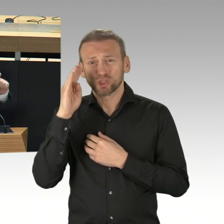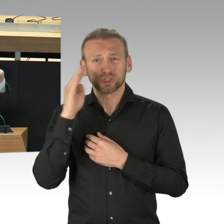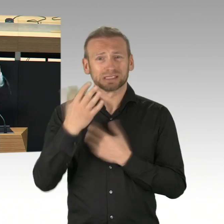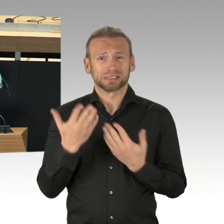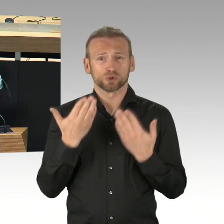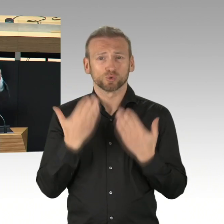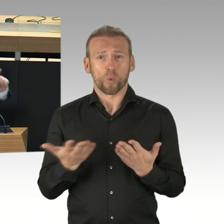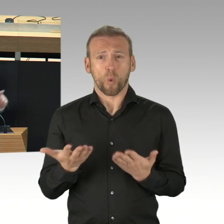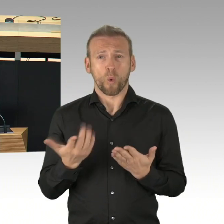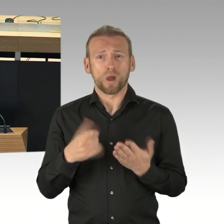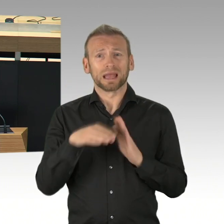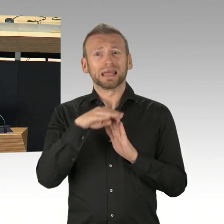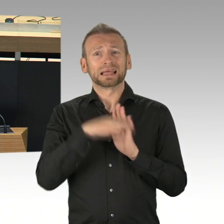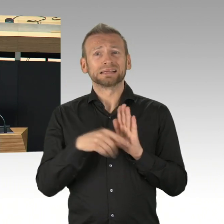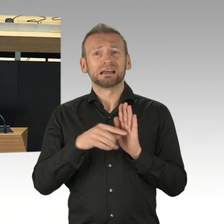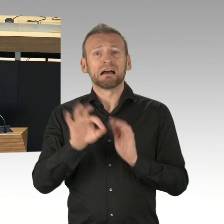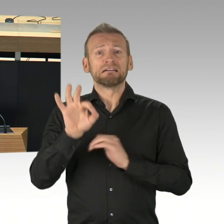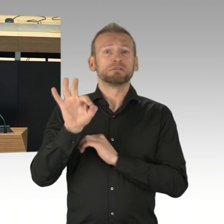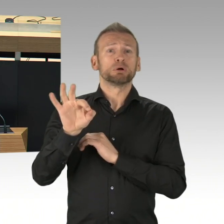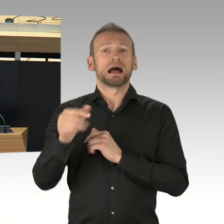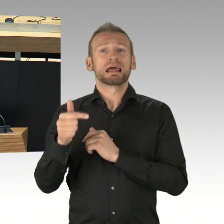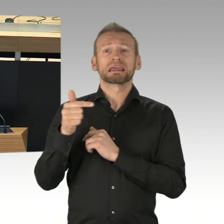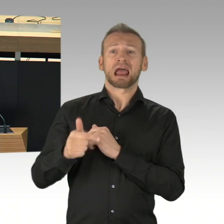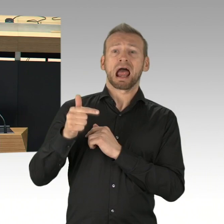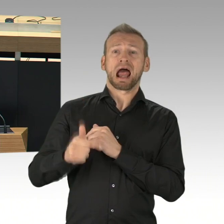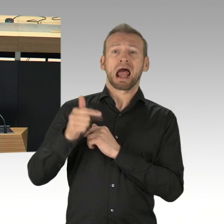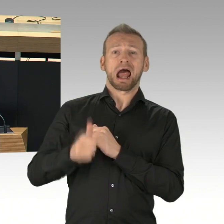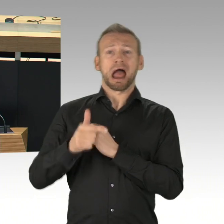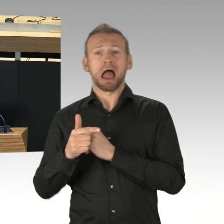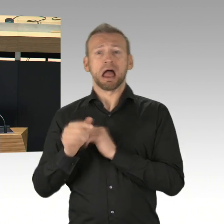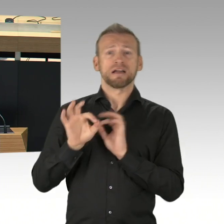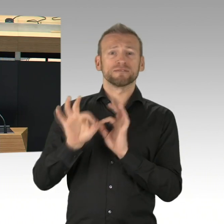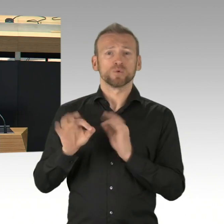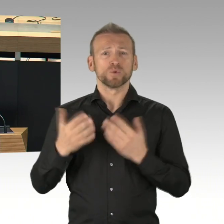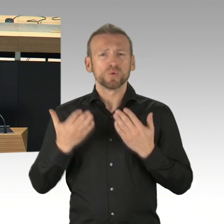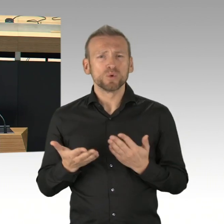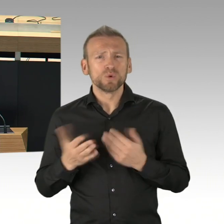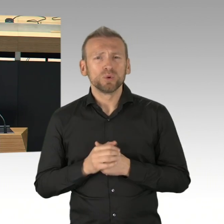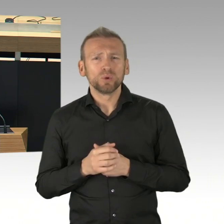es stehen nicht ausreichend Mietwohnungen im Markt zur Verfügung und das treibt die Preise, meine Herrschaften,